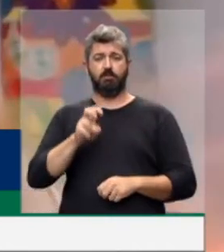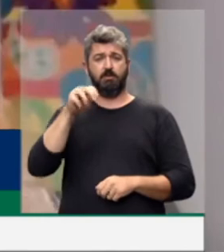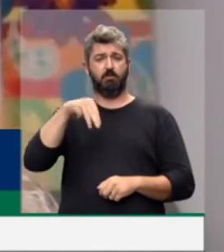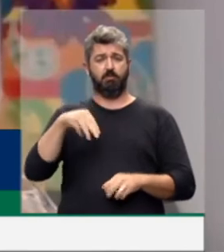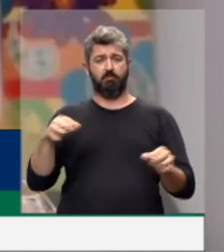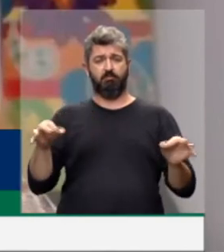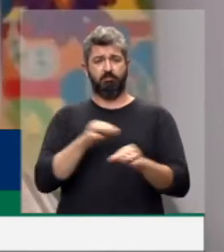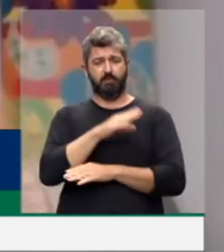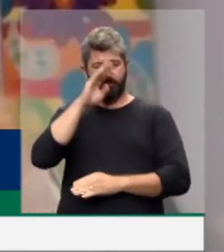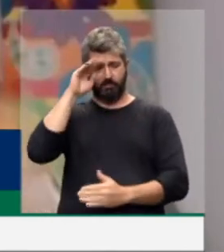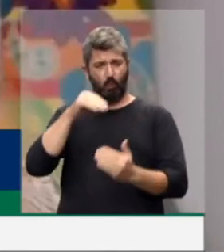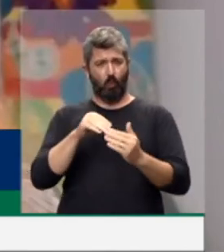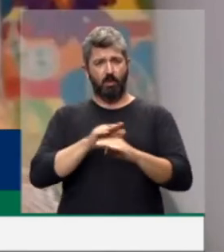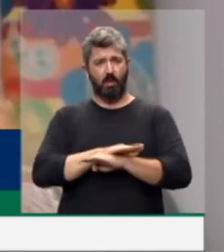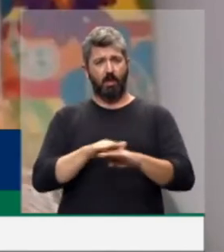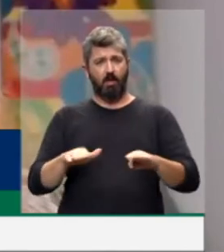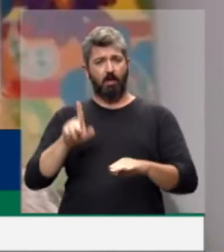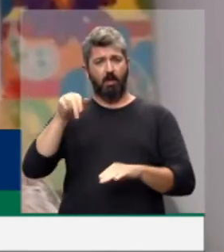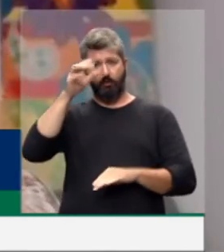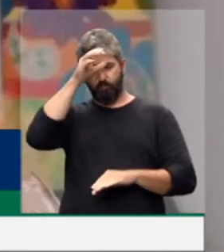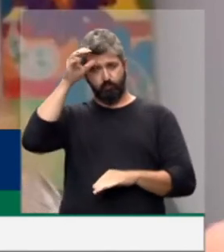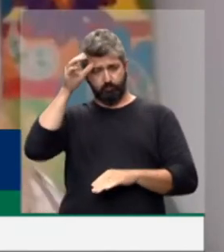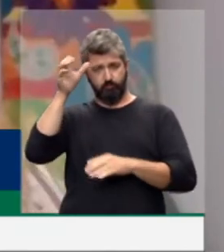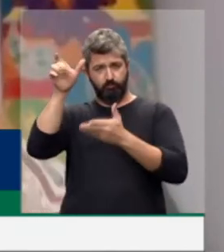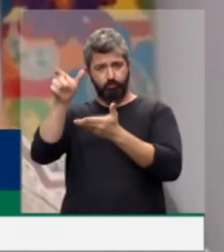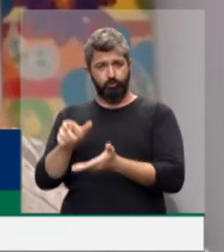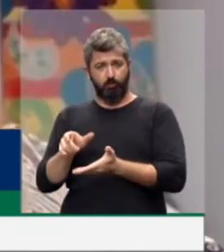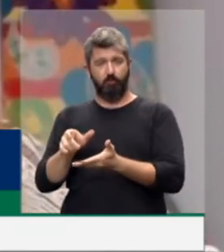PORQUE NÃO TRATA A MEDIDA PROVISÓRIA, MAS AQUILO QUE ELA TEM QUE TRATAR, NÓS JÁ TEREMOS VOTADO CINCO MINUTOS